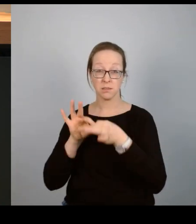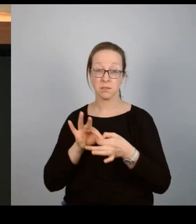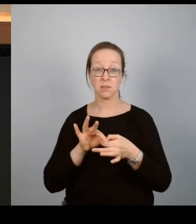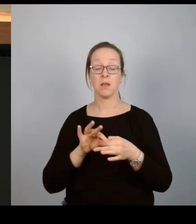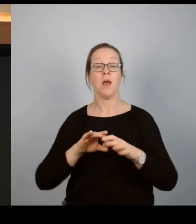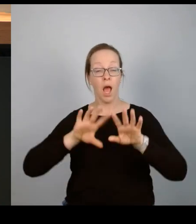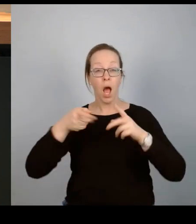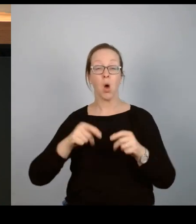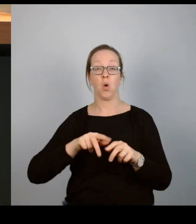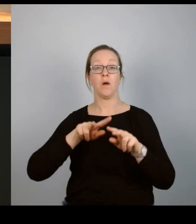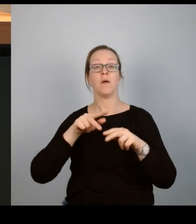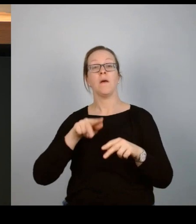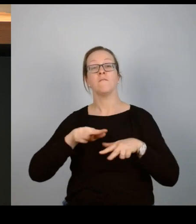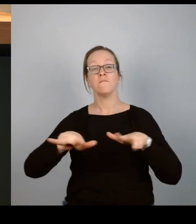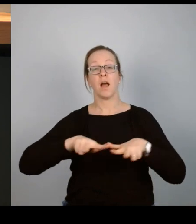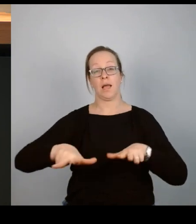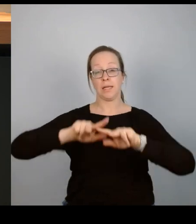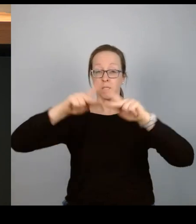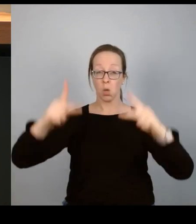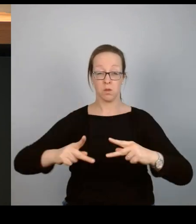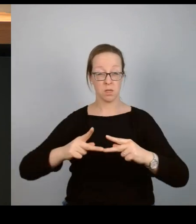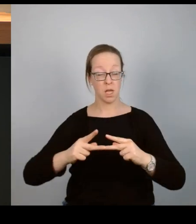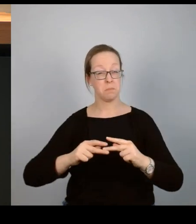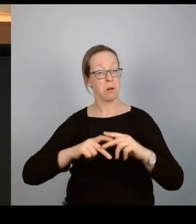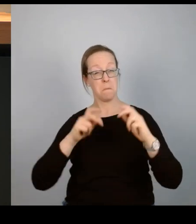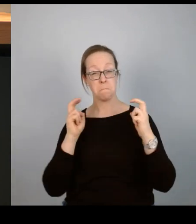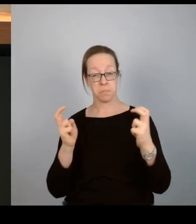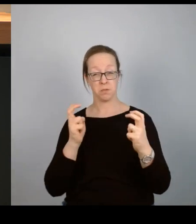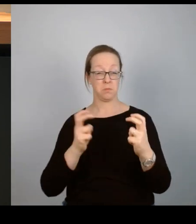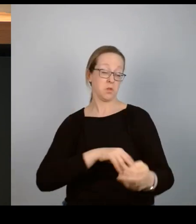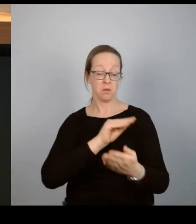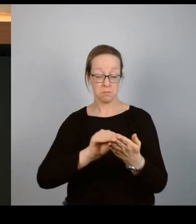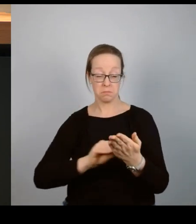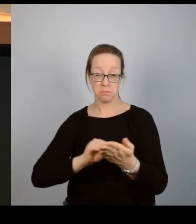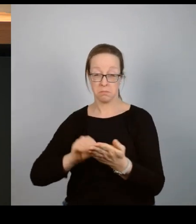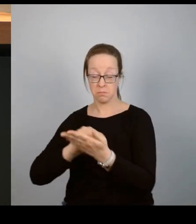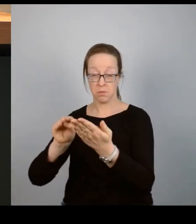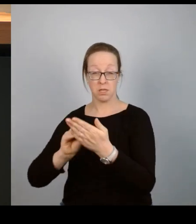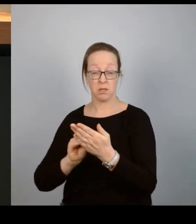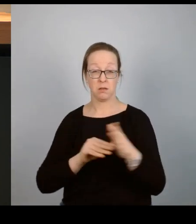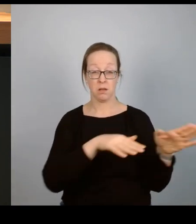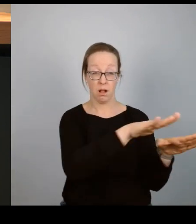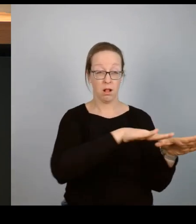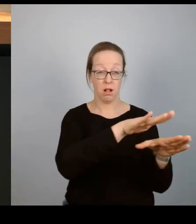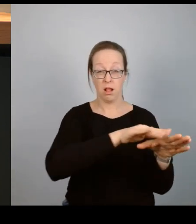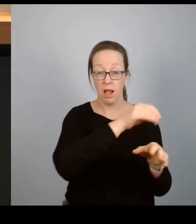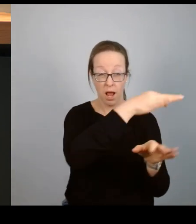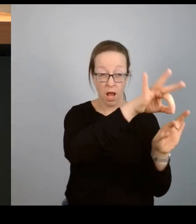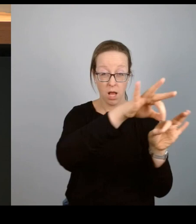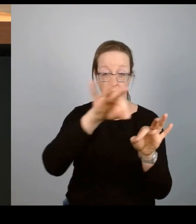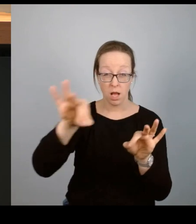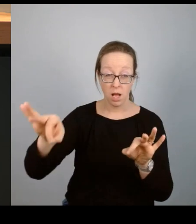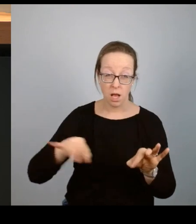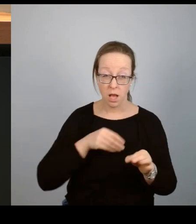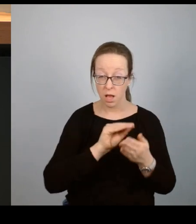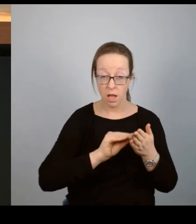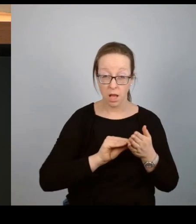Wir brauchen nicht für jeden einzelnen Neubau, ein Kiez-Quartiers-Konzept. Das ist im Antrag leider ziemlich unpräzise und